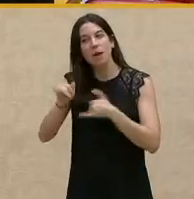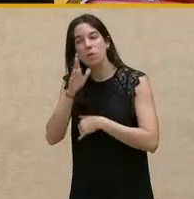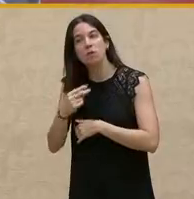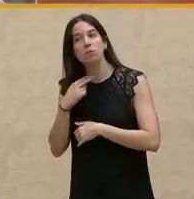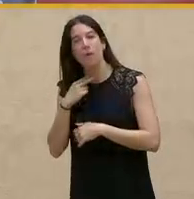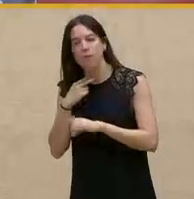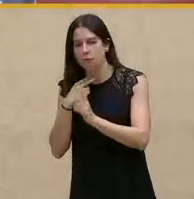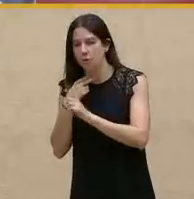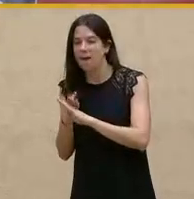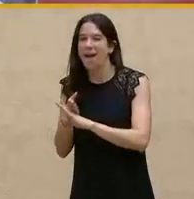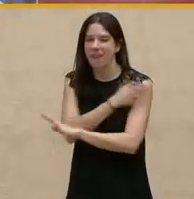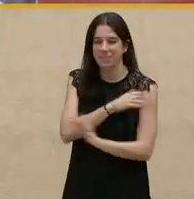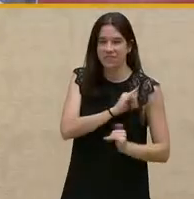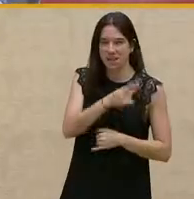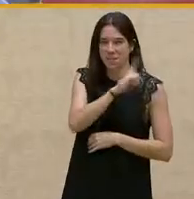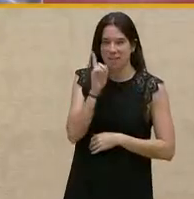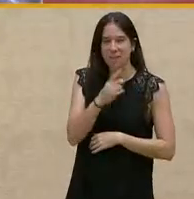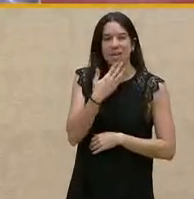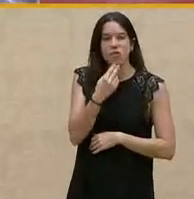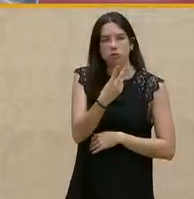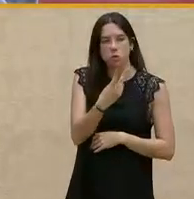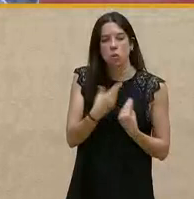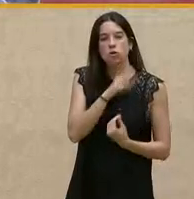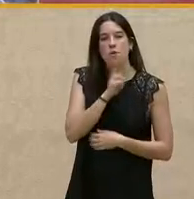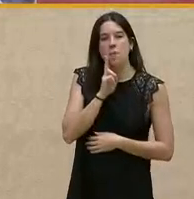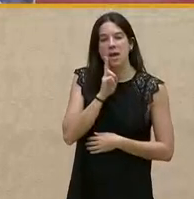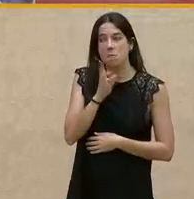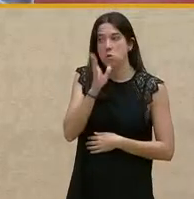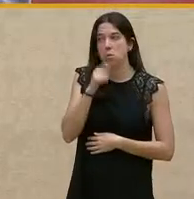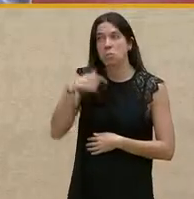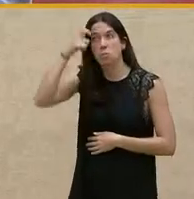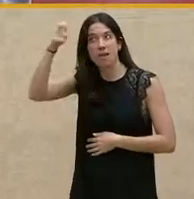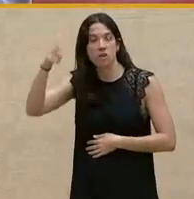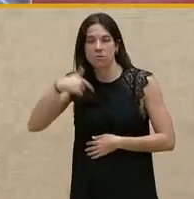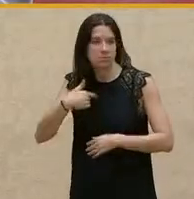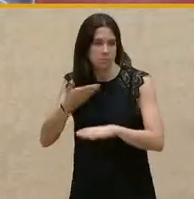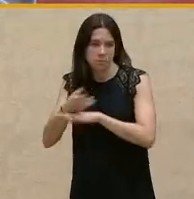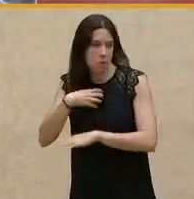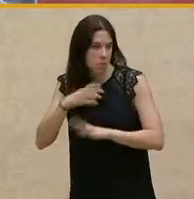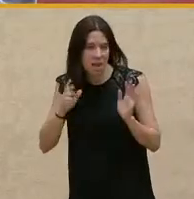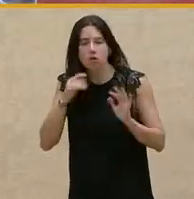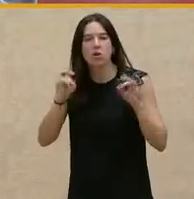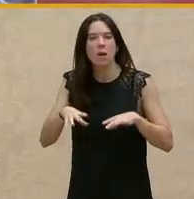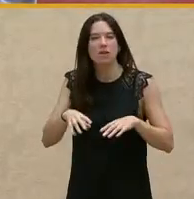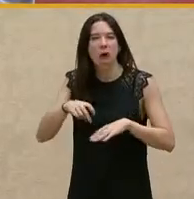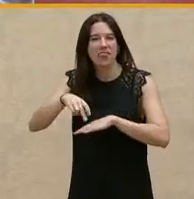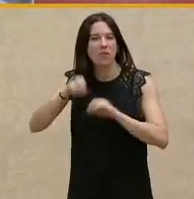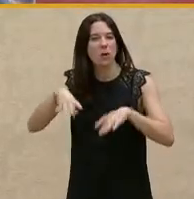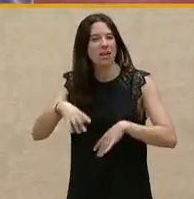con mi madre. Porque en mi pueblo no podían atenderme. Yo andaba con Forrest Gump. Con